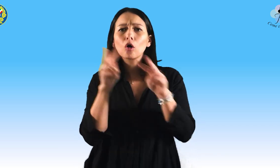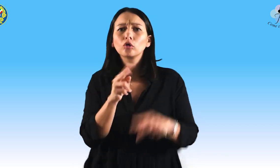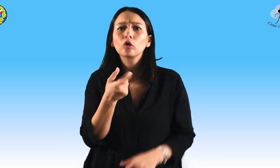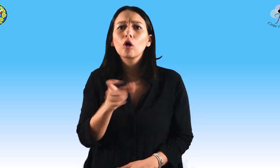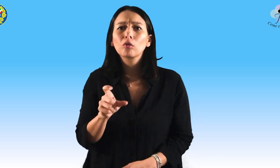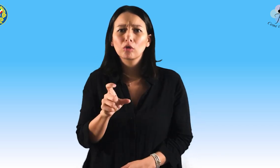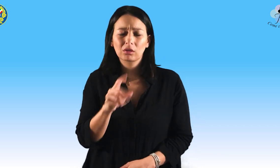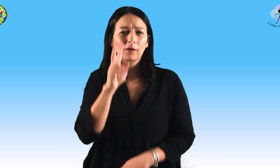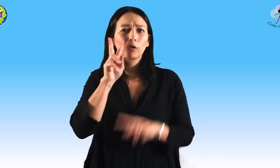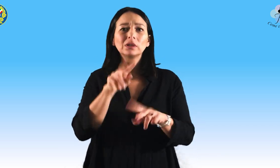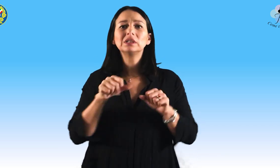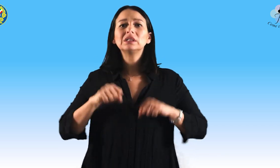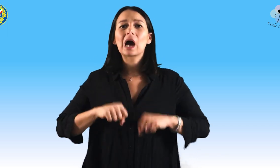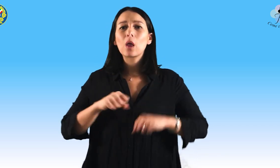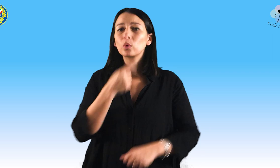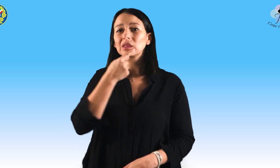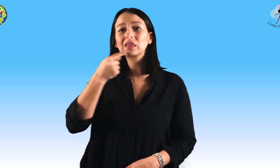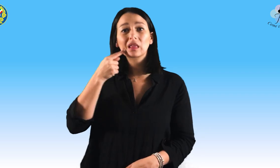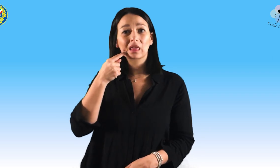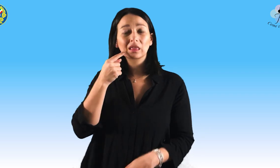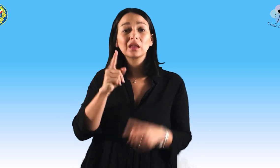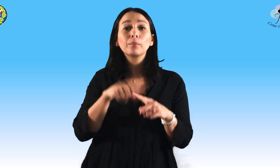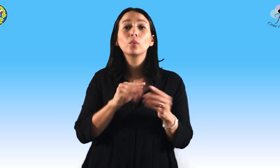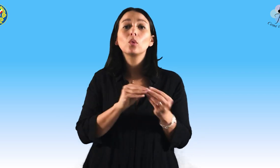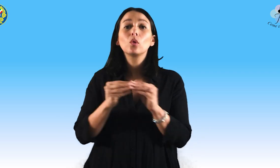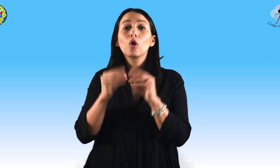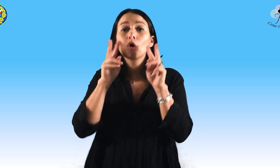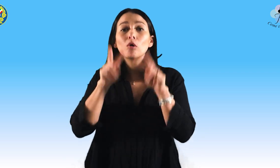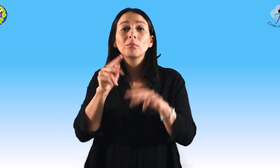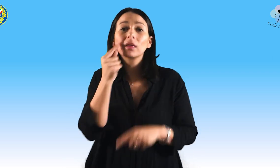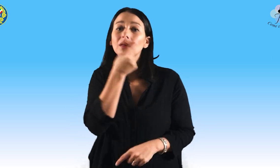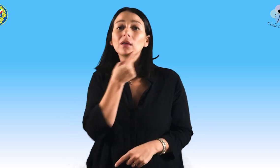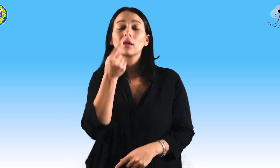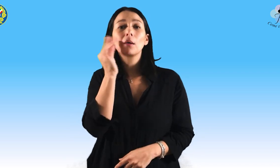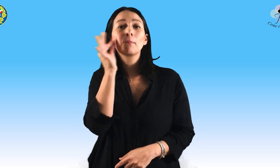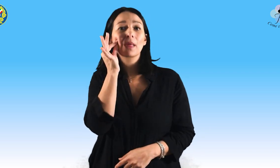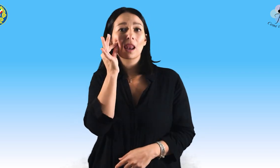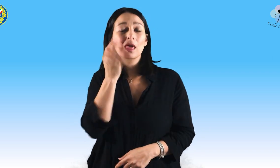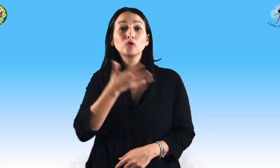così da poter valutare la salute dei denti o la presenza di lesioni cosiddette precancerose,